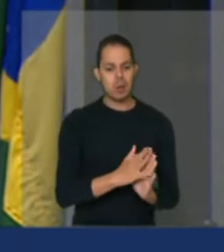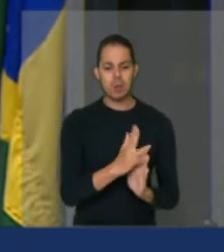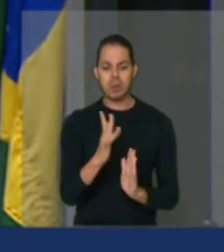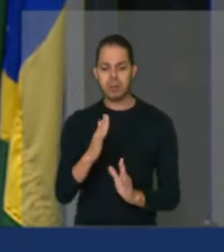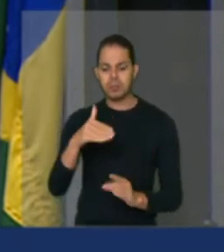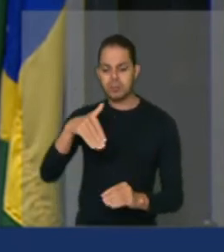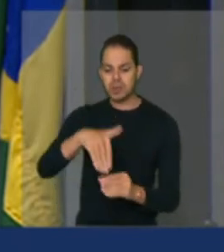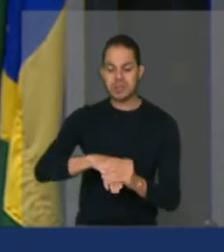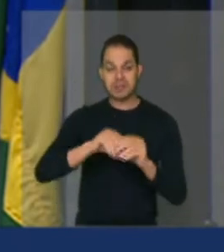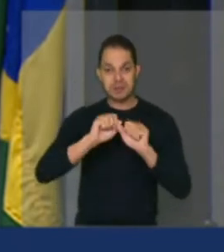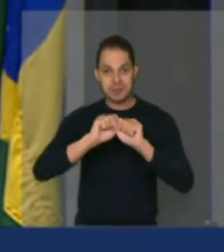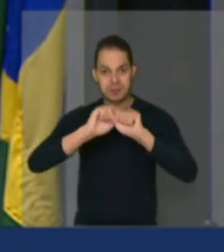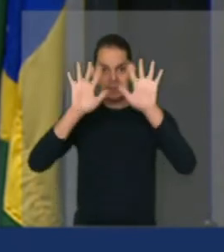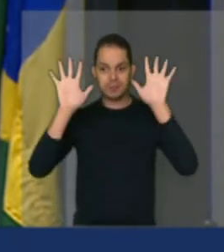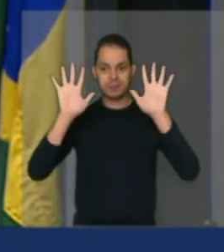ELEITORAL TRANSPARENTE. QUERO FALAR TAMBÉM, SENHOR